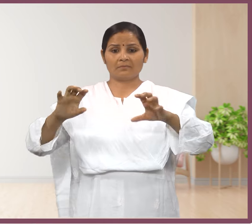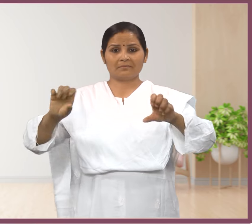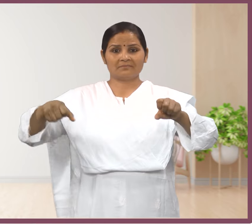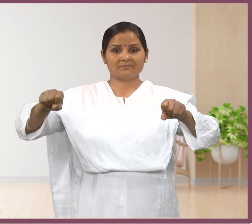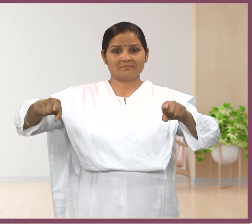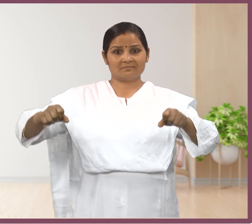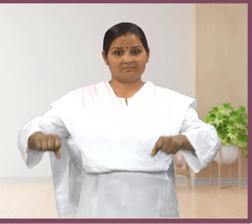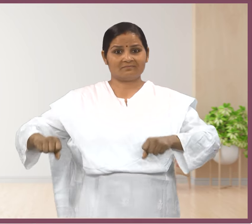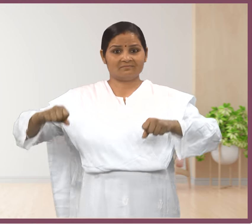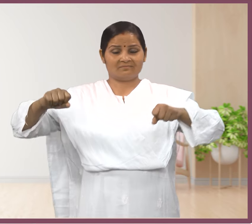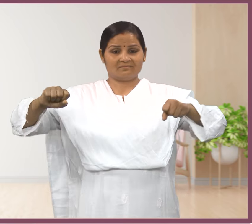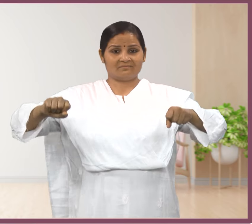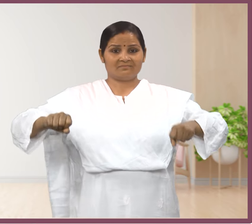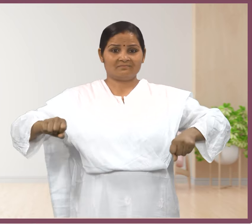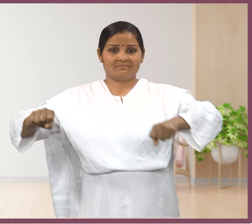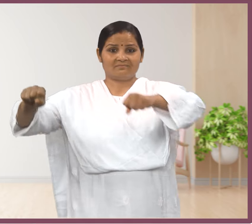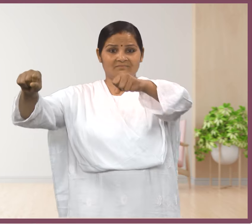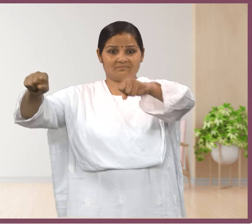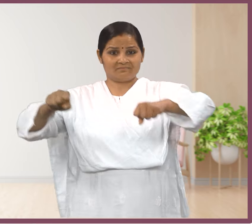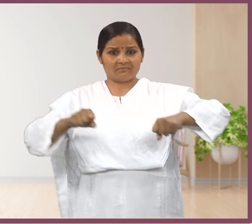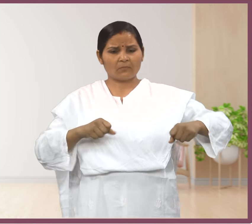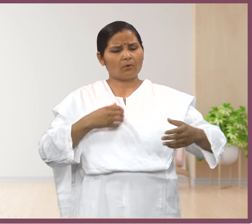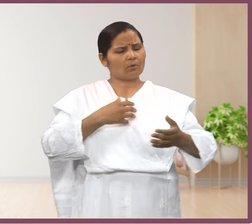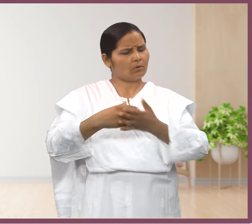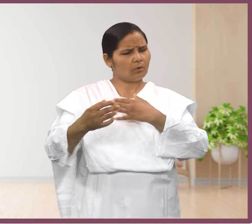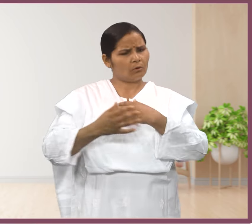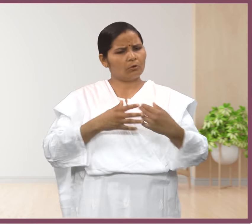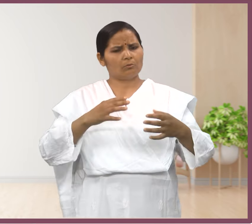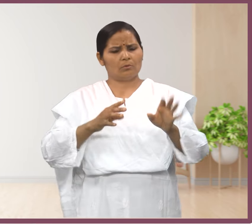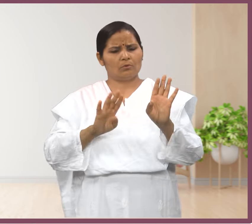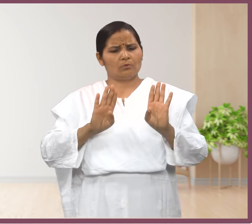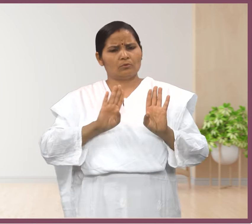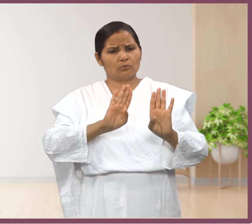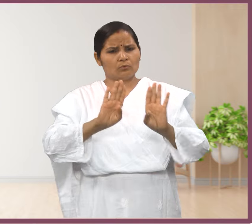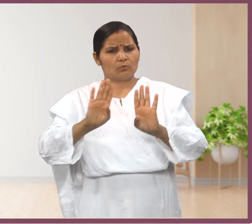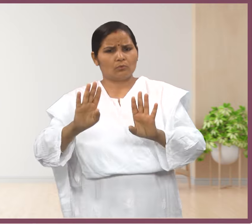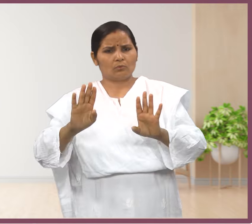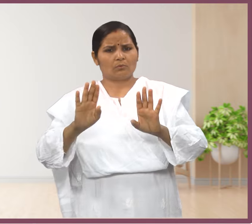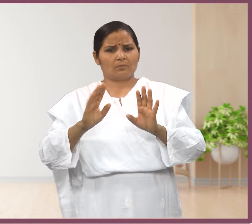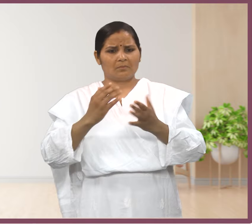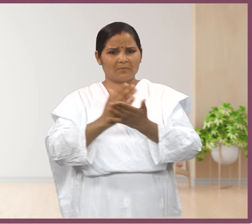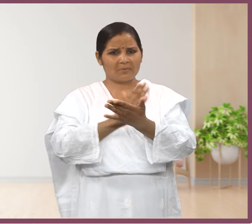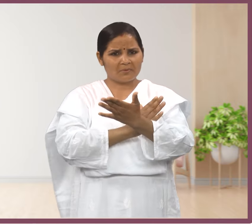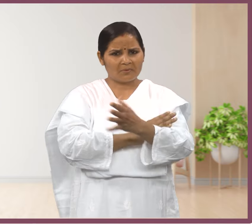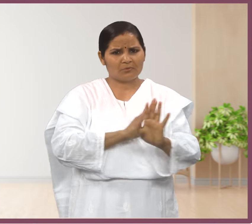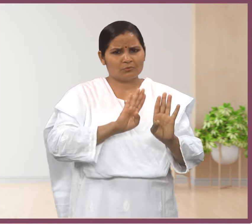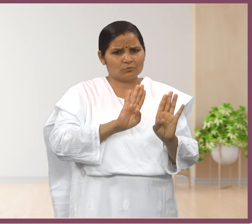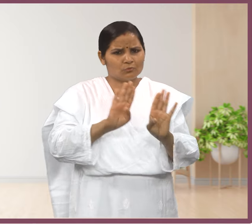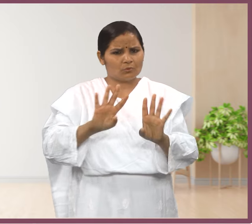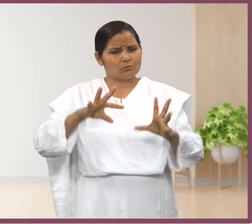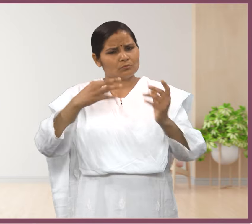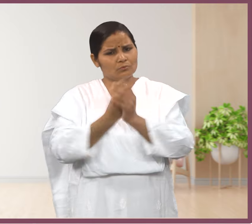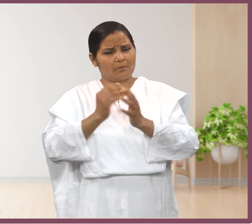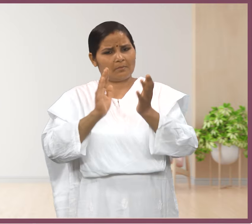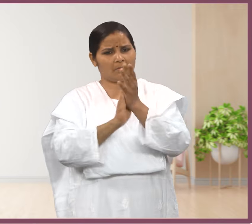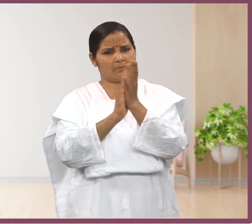అతను ఎంత సామర్థ్యం ఉన్నవాడంటె, అతను తన ప్రదర్శనను ఎక్కడ ప్రదర్శించినా, అందరూ చాలా సంతోషించే వారు.